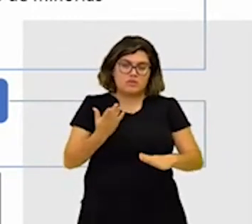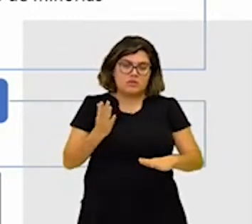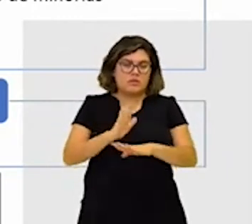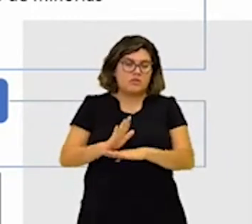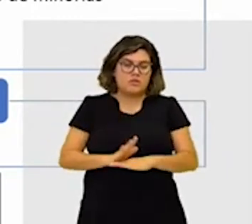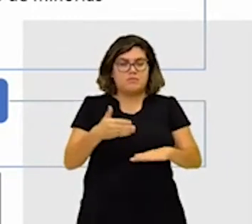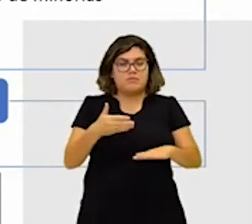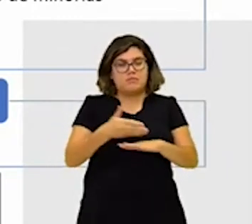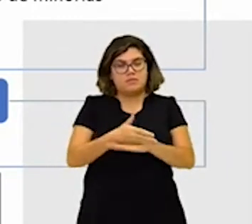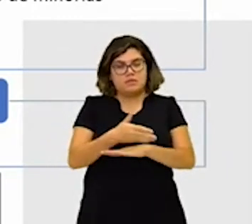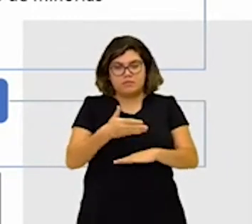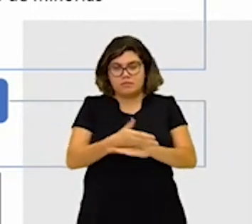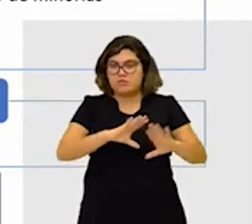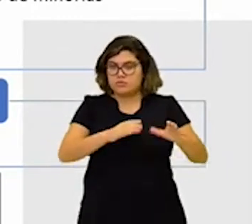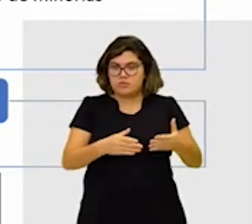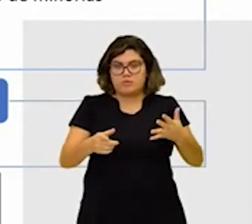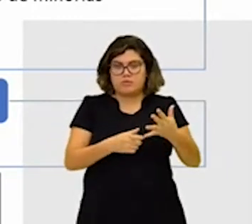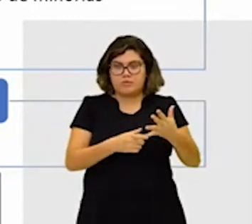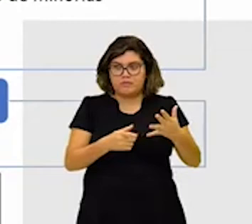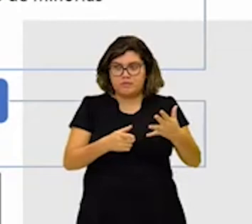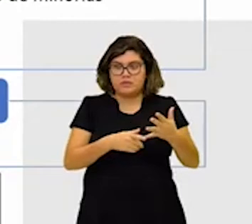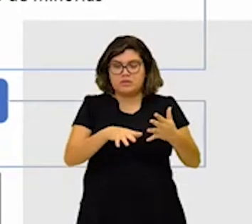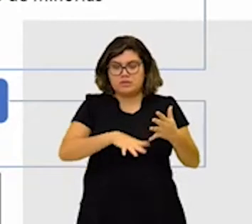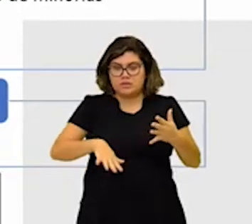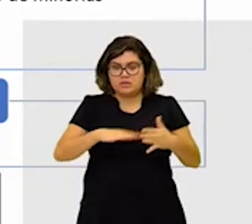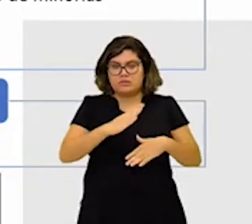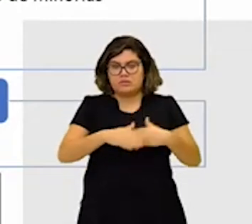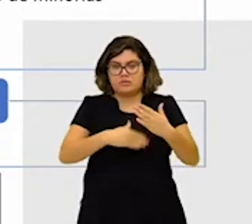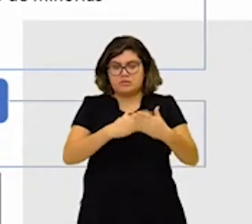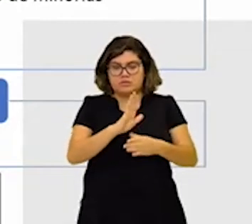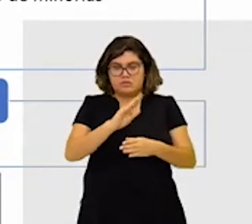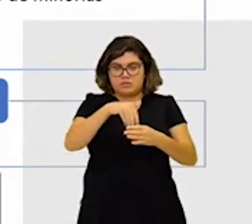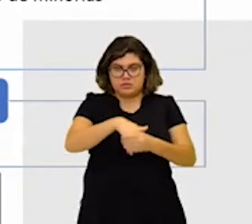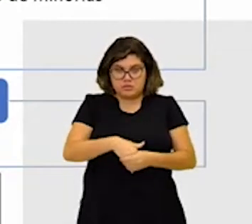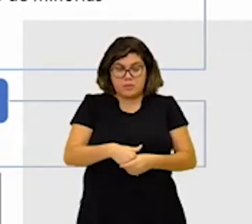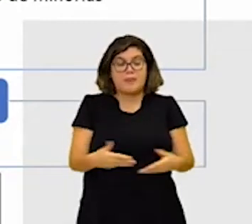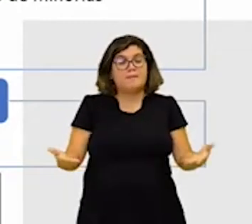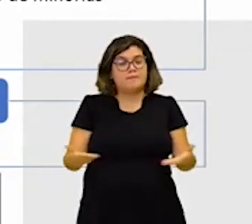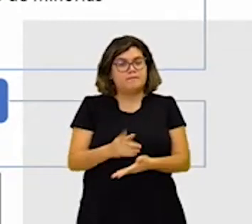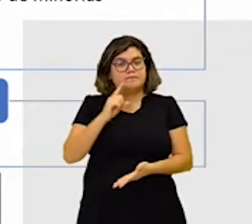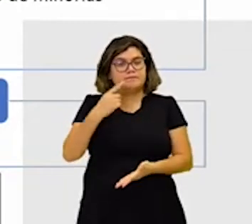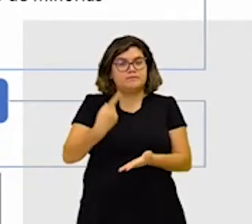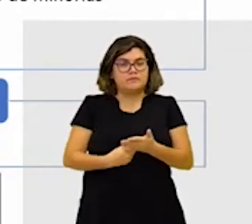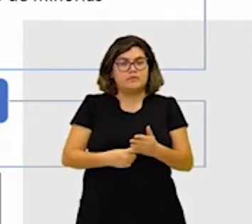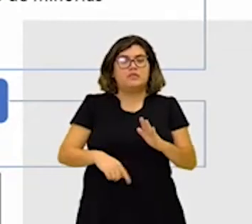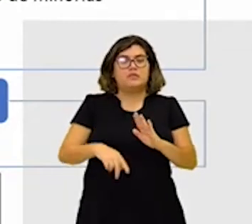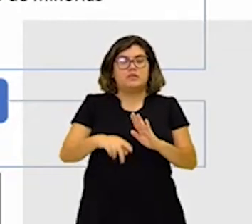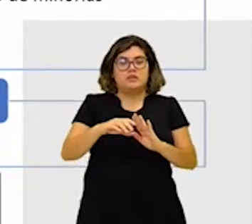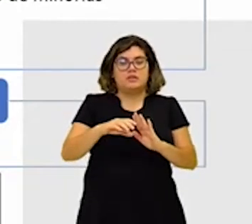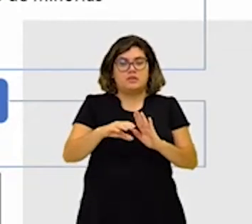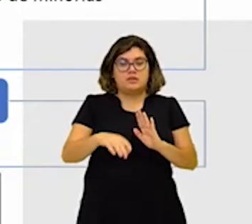no processo político-eleitoral hoje combinamos sim na emenda constitucional 111 agora recente